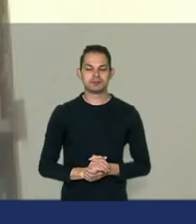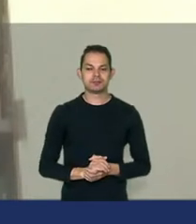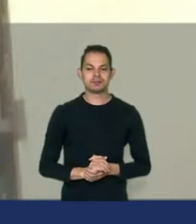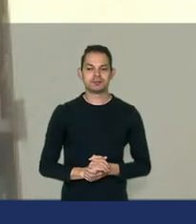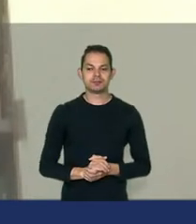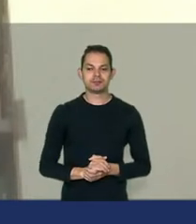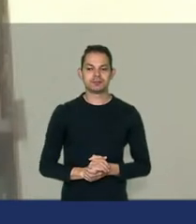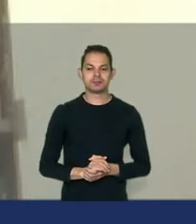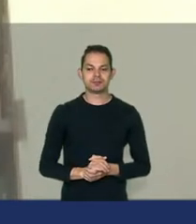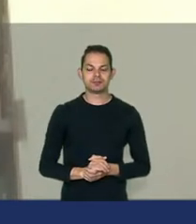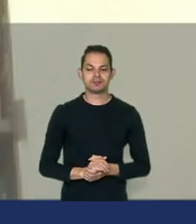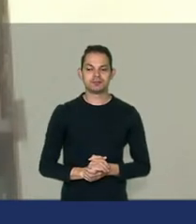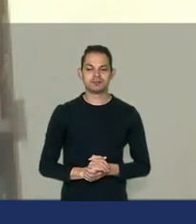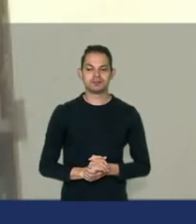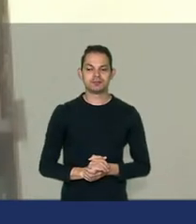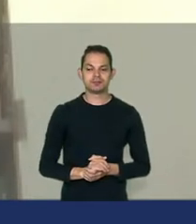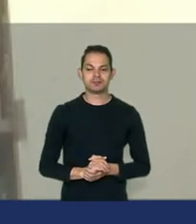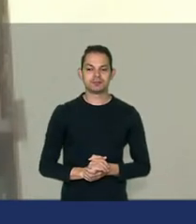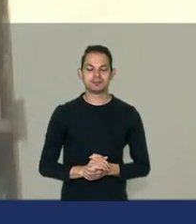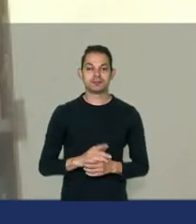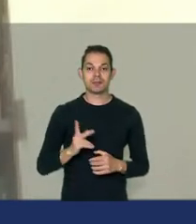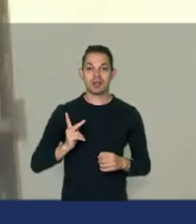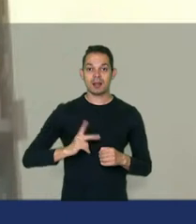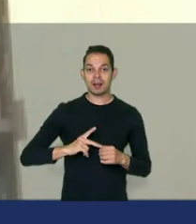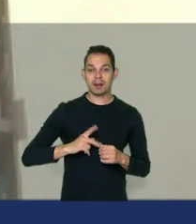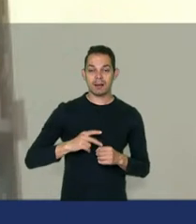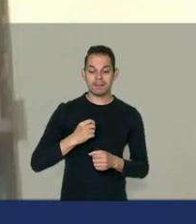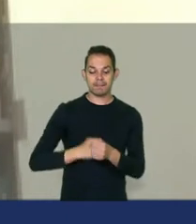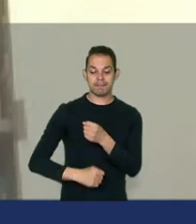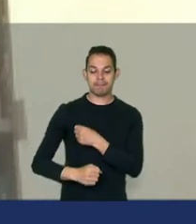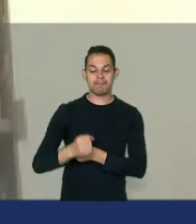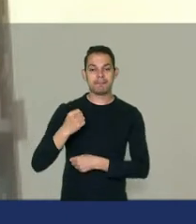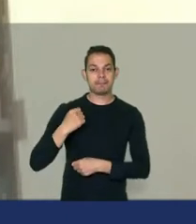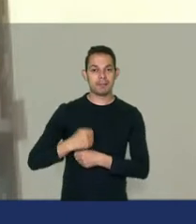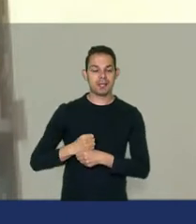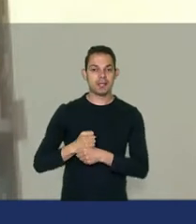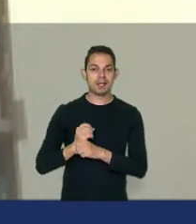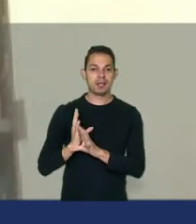NA CONTRAMÃO DISSO, E NADA CONTRA, A PETROBRAS ANO PASSADO ELA FECHA UM FATURAMENTO DE MAIS DE 100